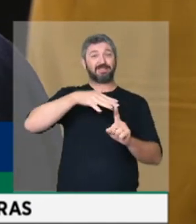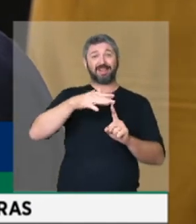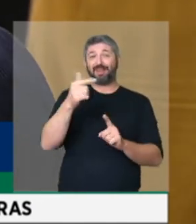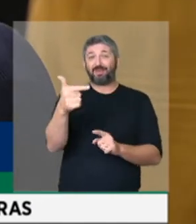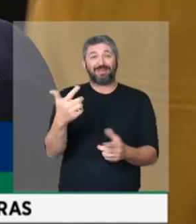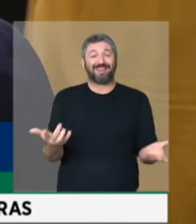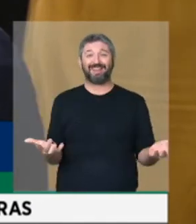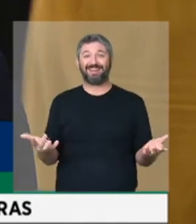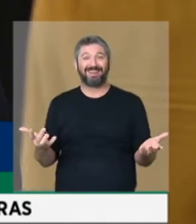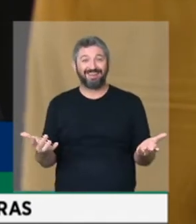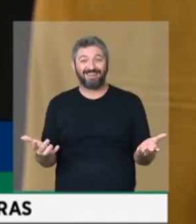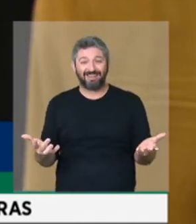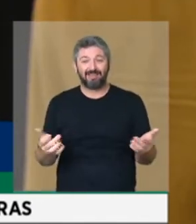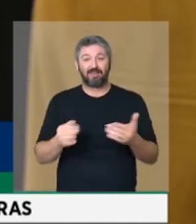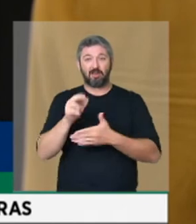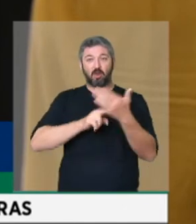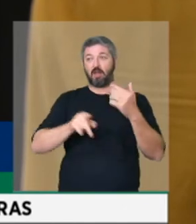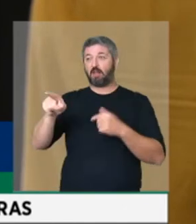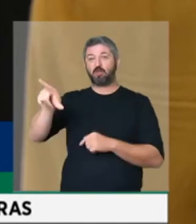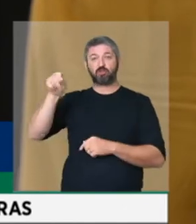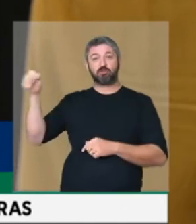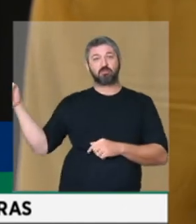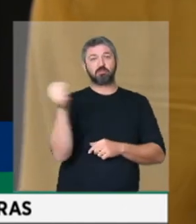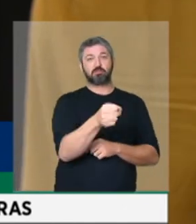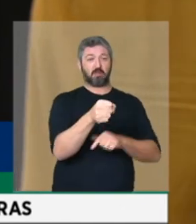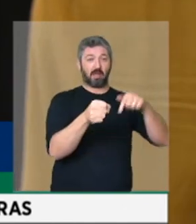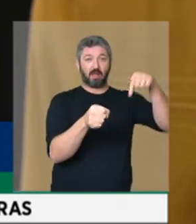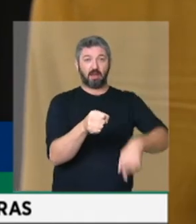DEBATE NA SOCIEDADE. ENTÃO NÓS... O RELATOR FOI INDICADO DIRETAMENTE PRA CÁ NÃO TEVE UMA AUDIÊNCIA PÚBLICA PRA